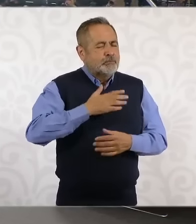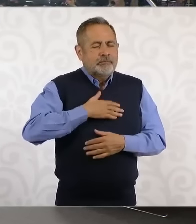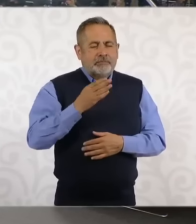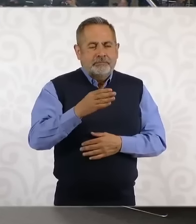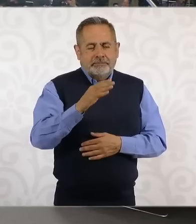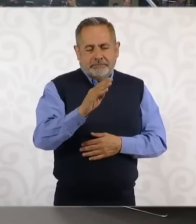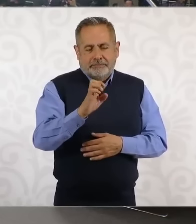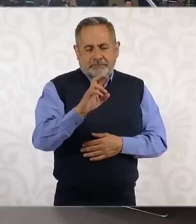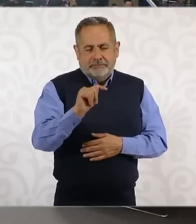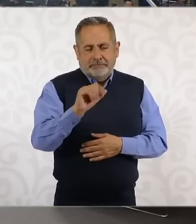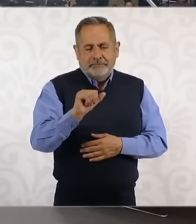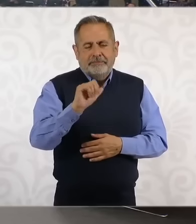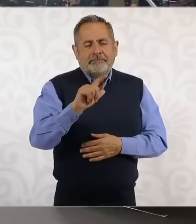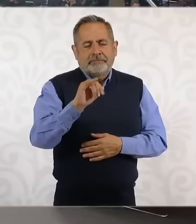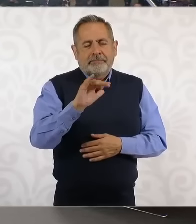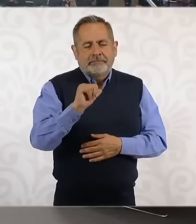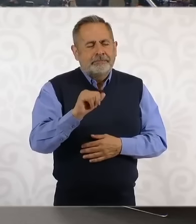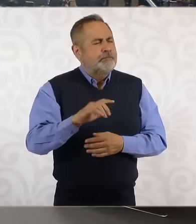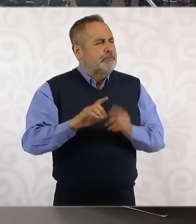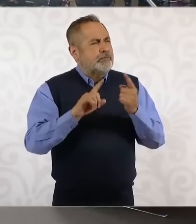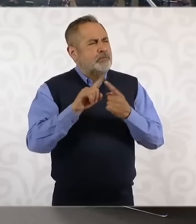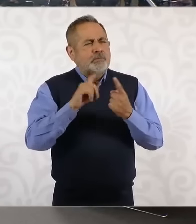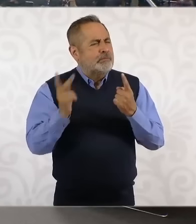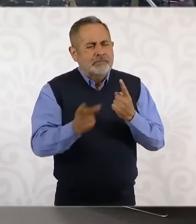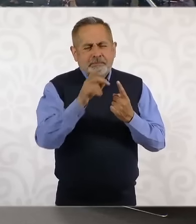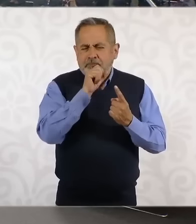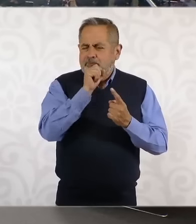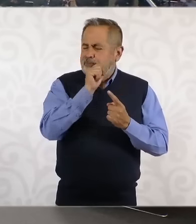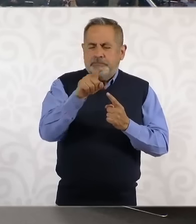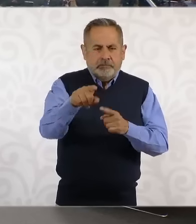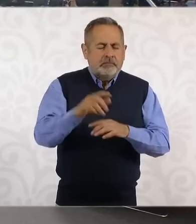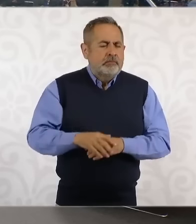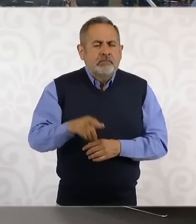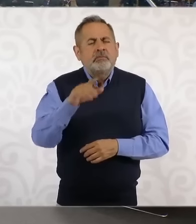alcanzando el conocimiento. Bueno, una pregunta sobre el tema, ¿a cuánto asciende en total esta